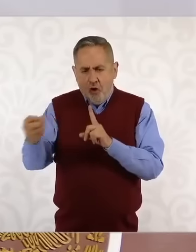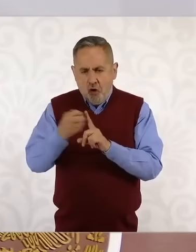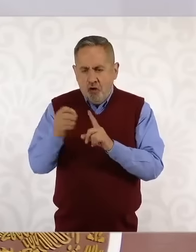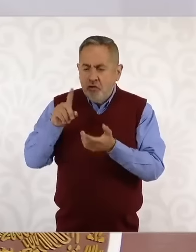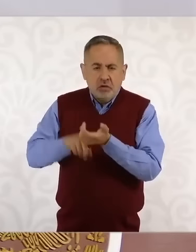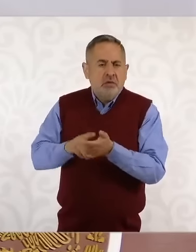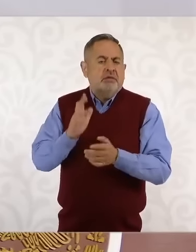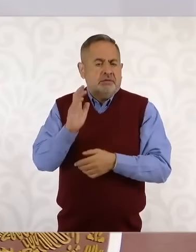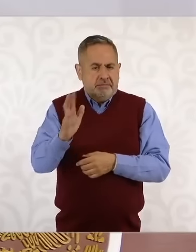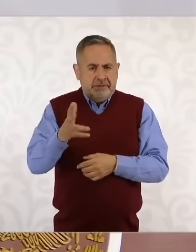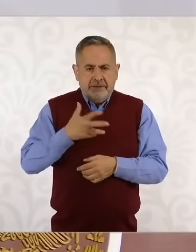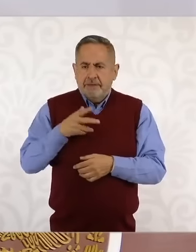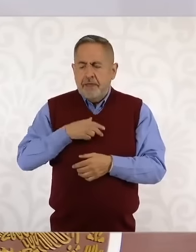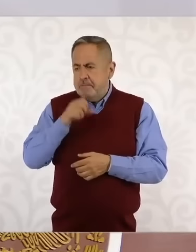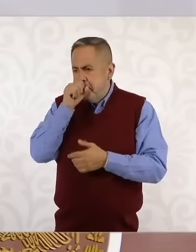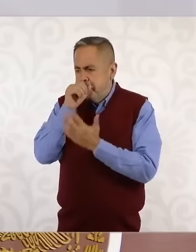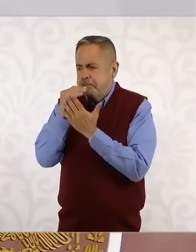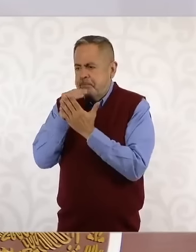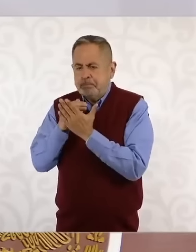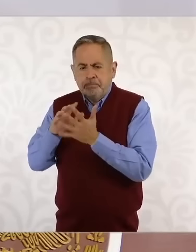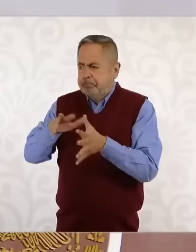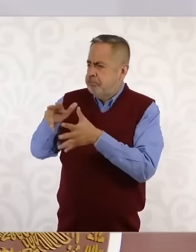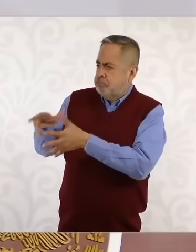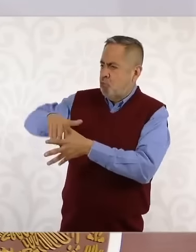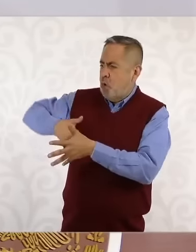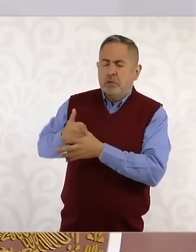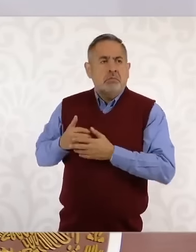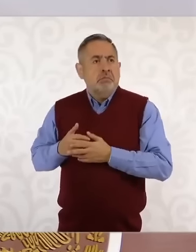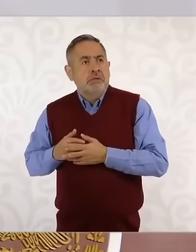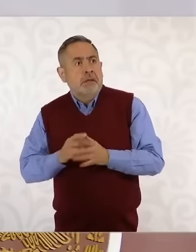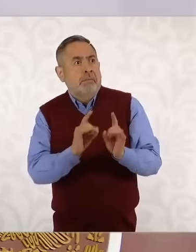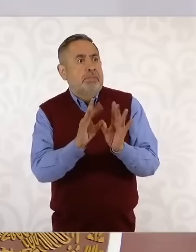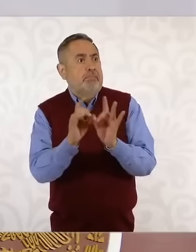ciertos eh insumos que son los que nos permiten dar la atención eh prioritaria durante una